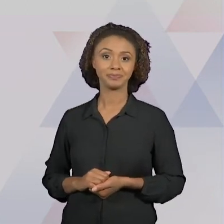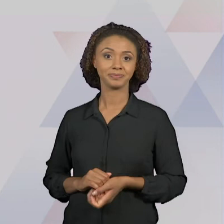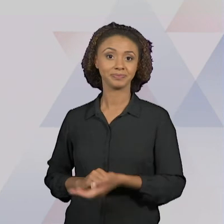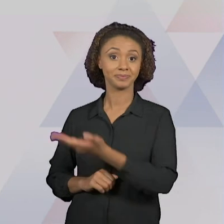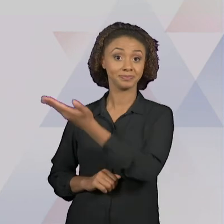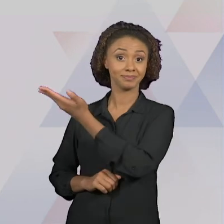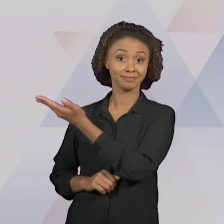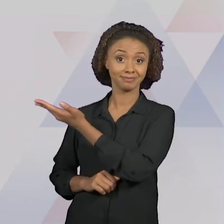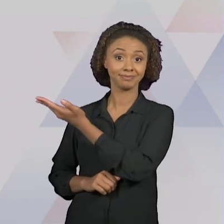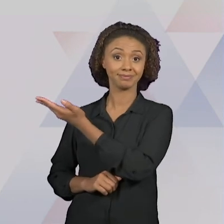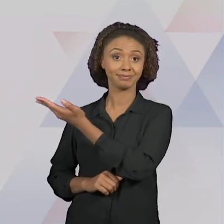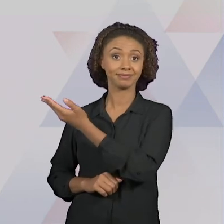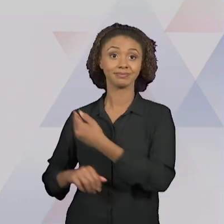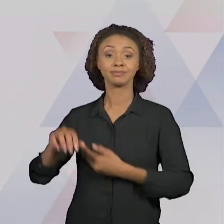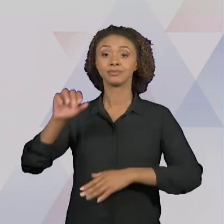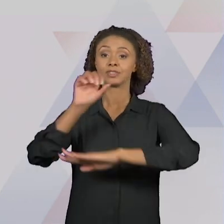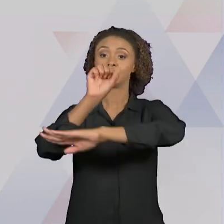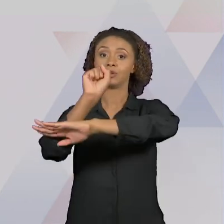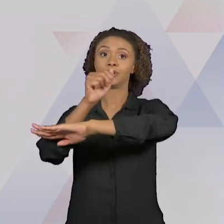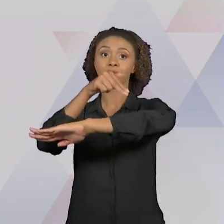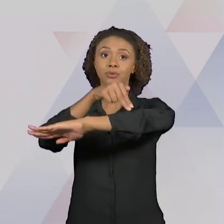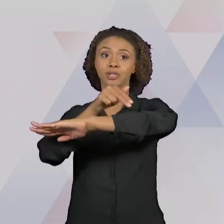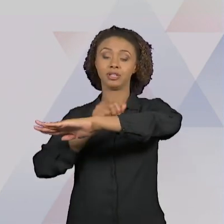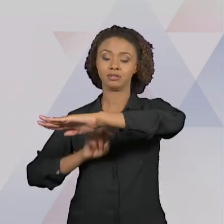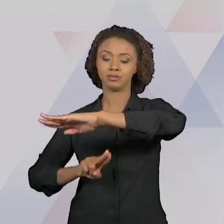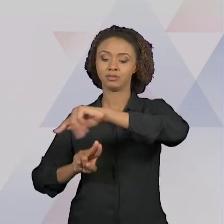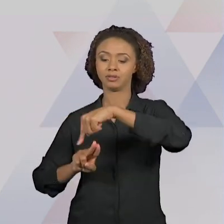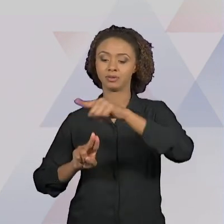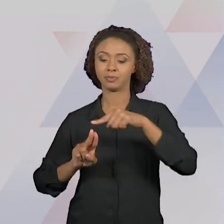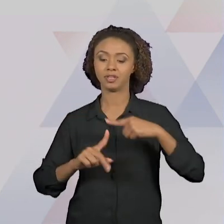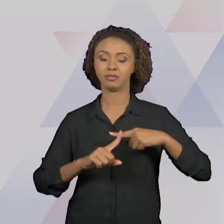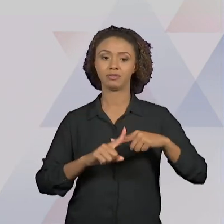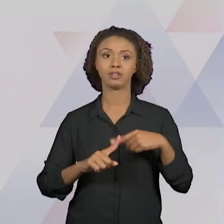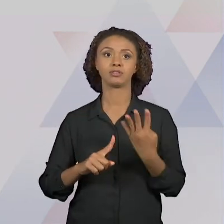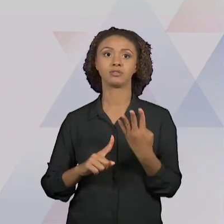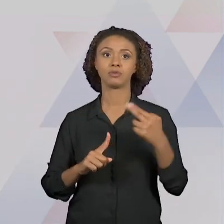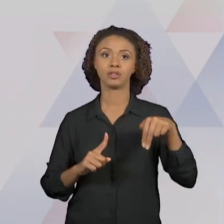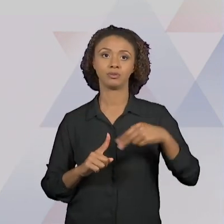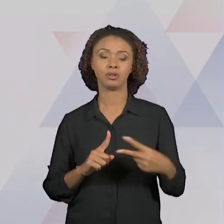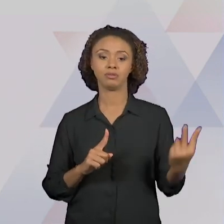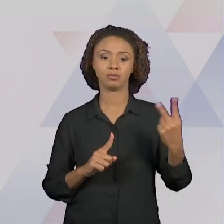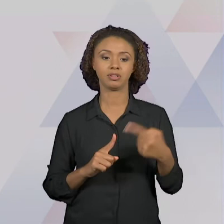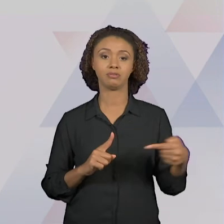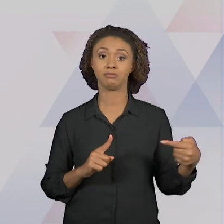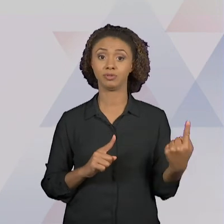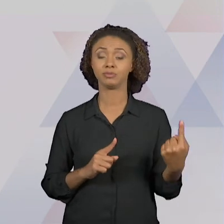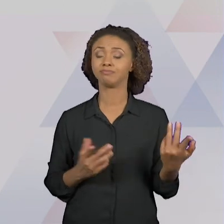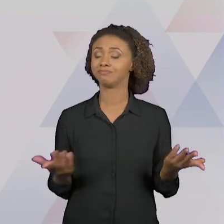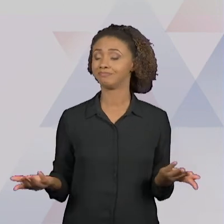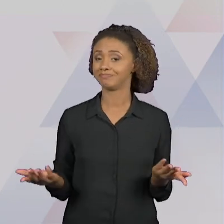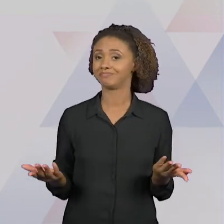[OTHON] "8N" SOBRE PI. QUE MULTIPLICA "4N" AO QUADRADO MENOS UM. E AÍ ENTÃO A GENTE CONSEGUE